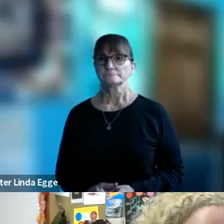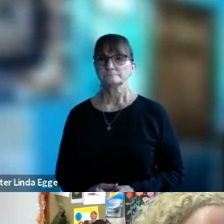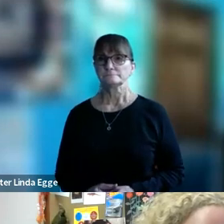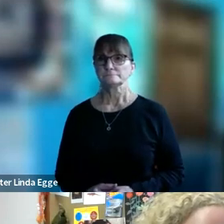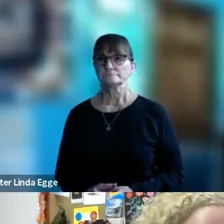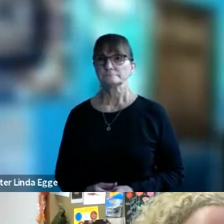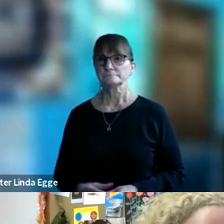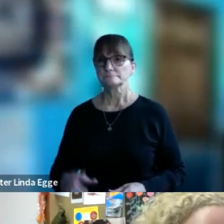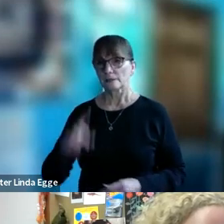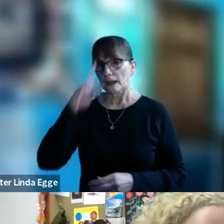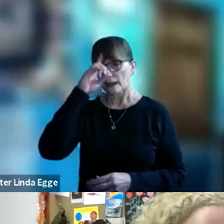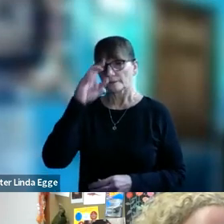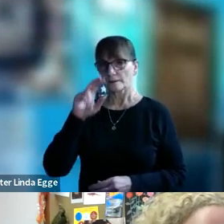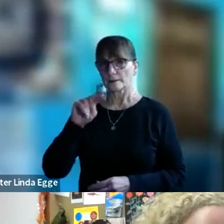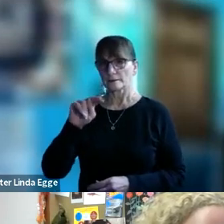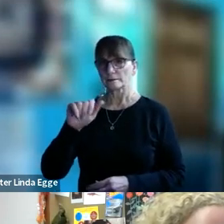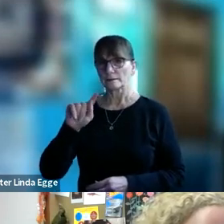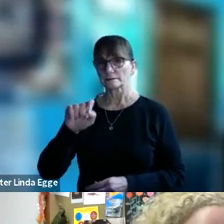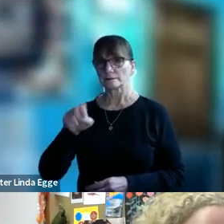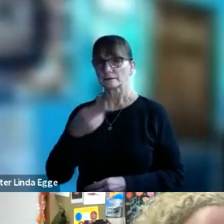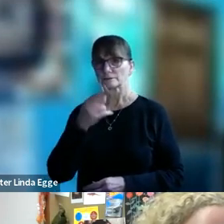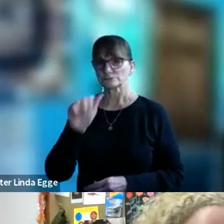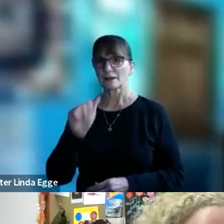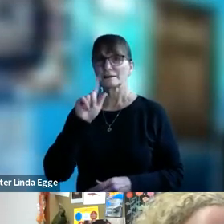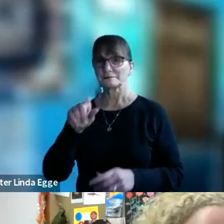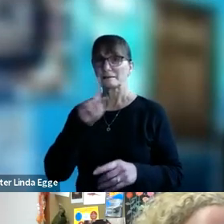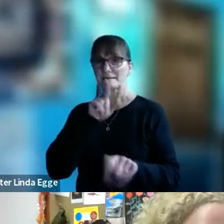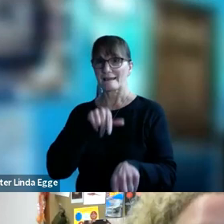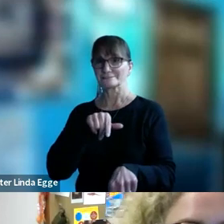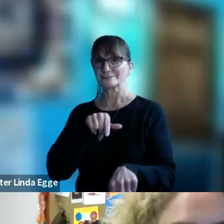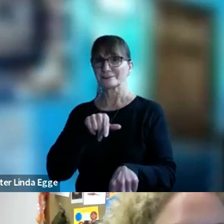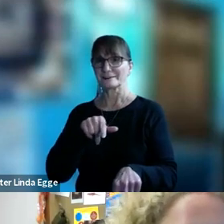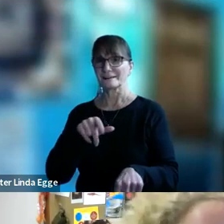Creo que Natasha es la única persona que puede responder a esto. Sí, creo que sería una buena pregunta para el DDS